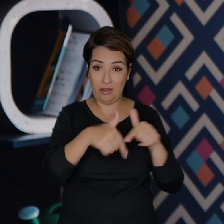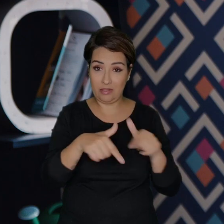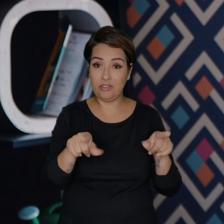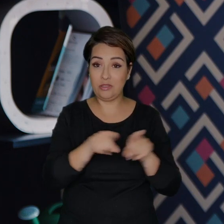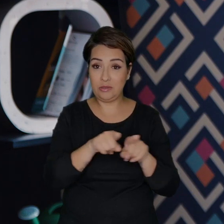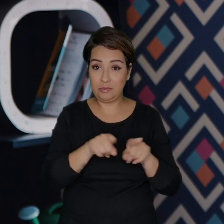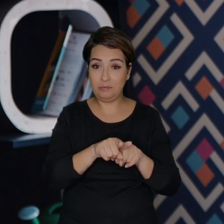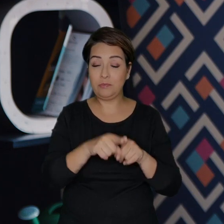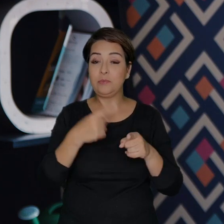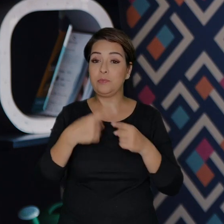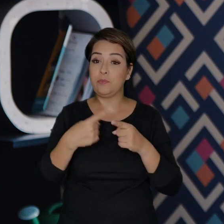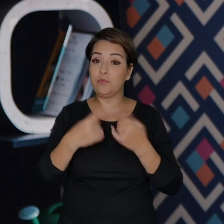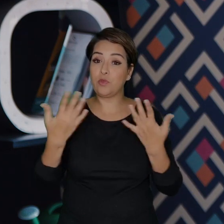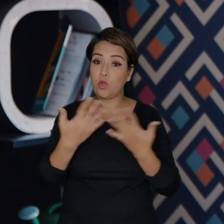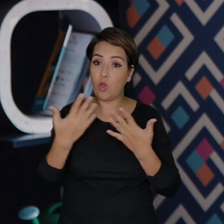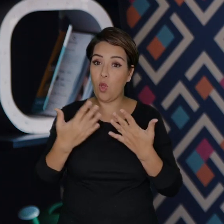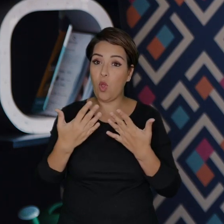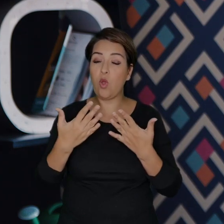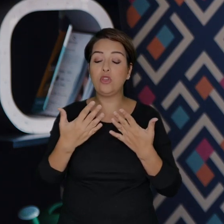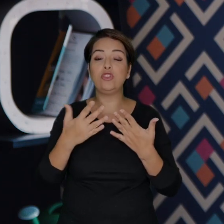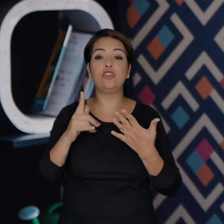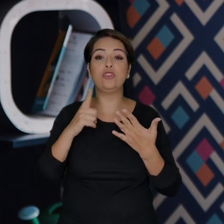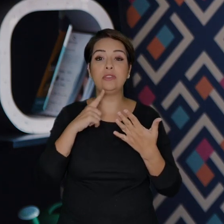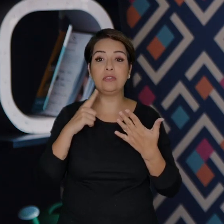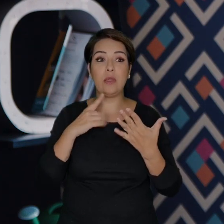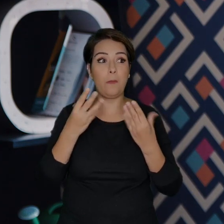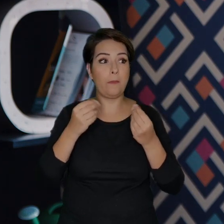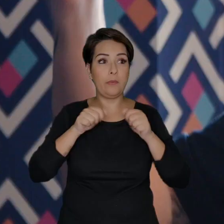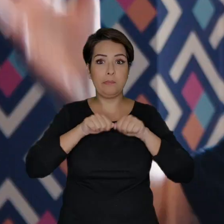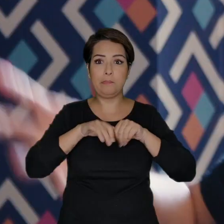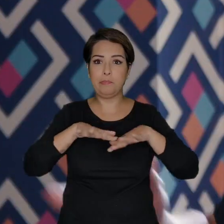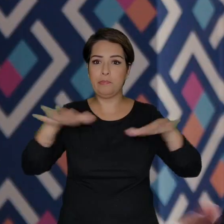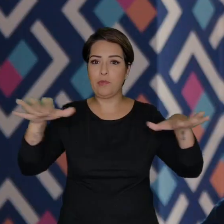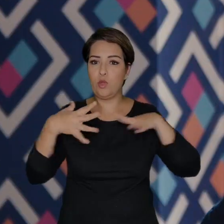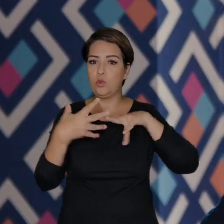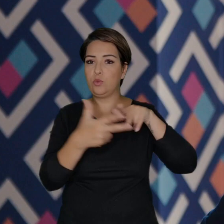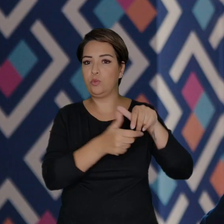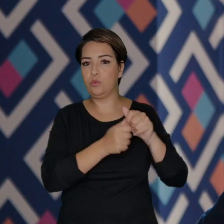a gente tem uma cadeia hoje em dia muito pulverizada no mundo inteiro.